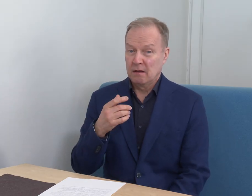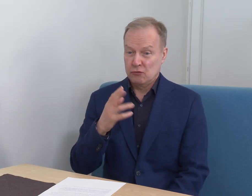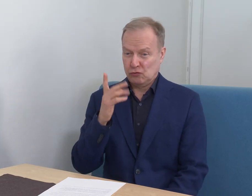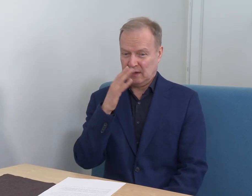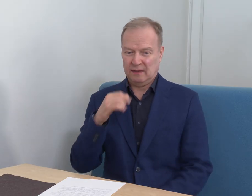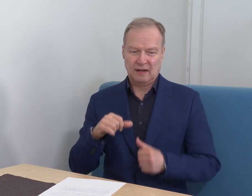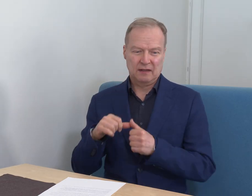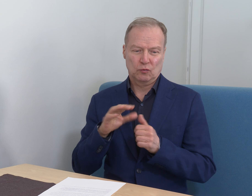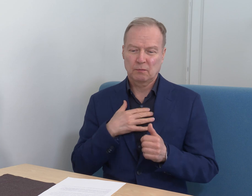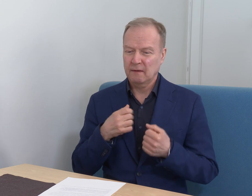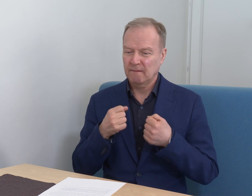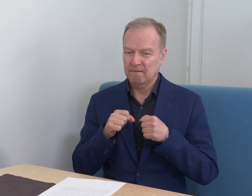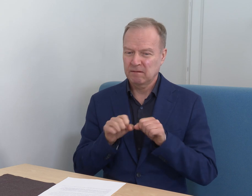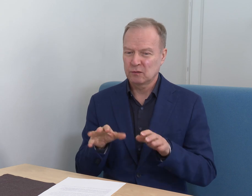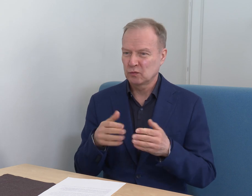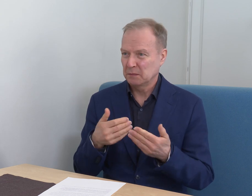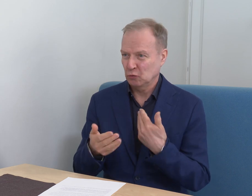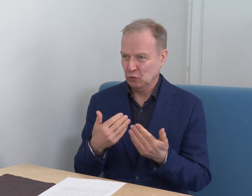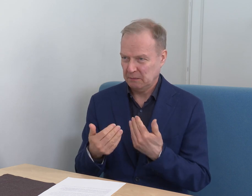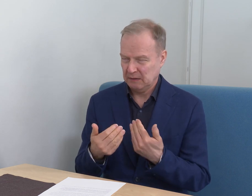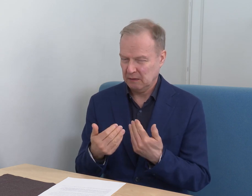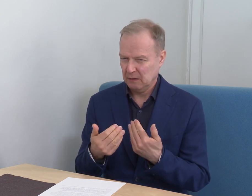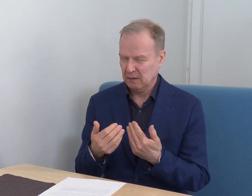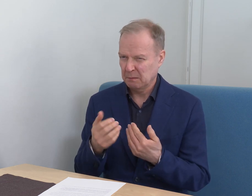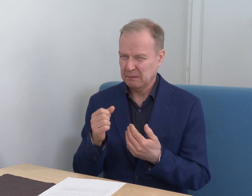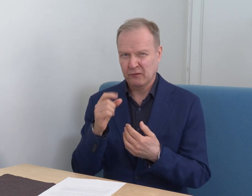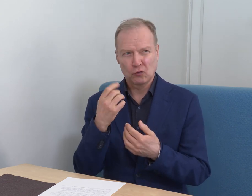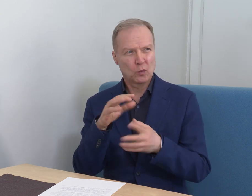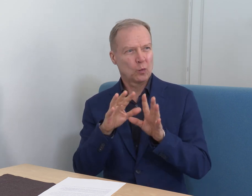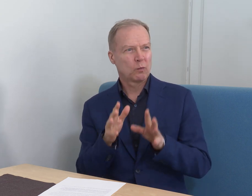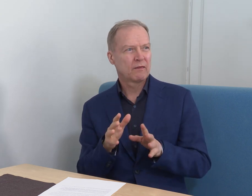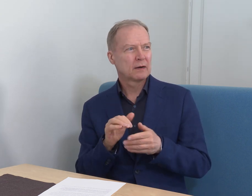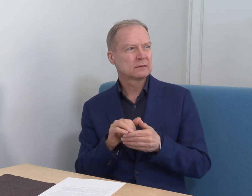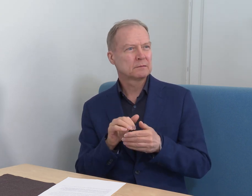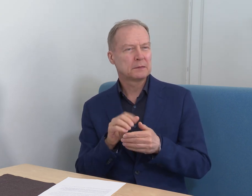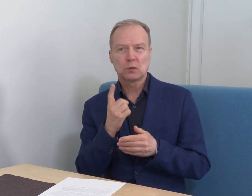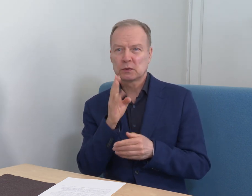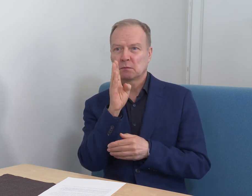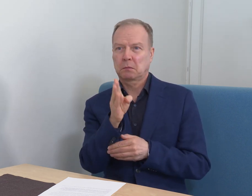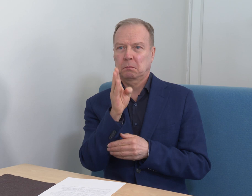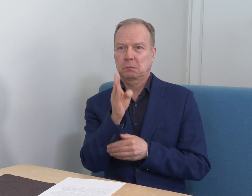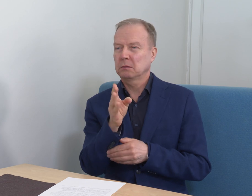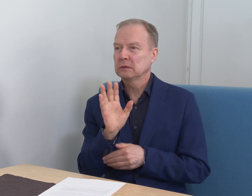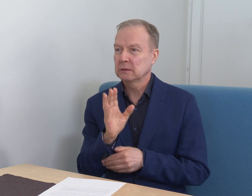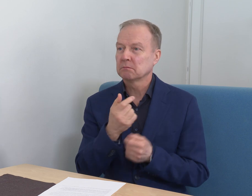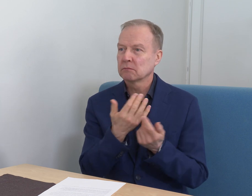Vaikuttamistyötä ei tehdä vain yhdellä tavalla.